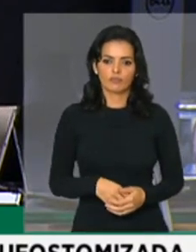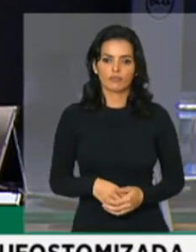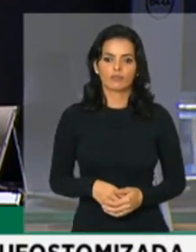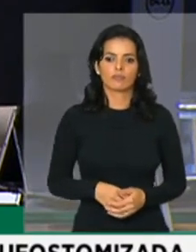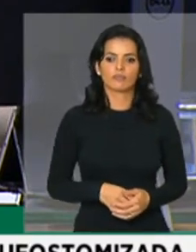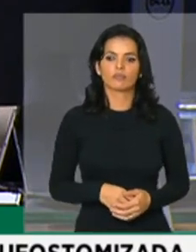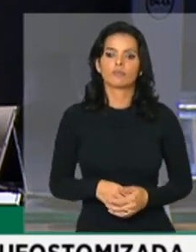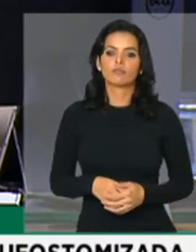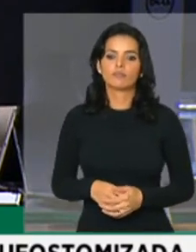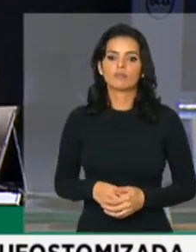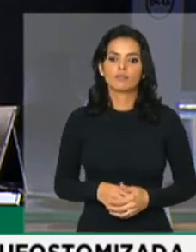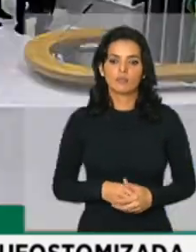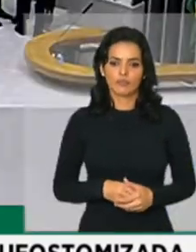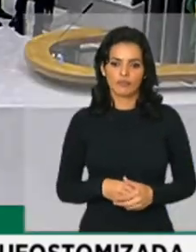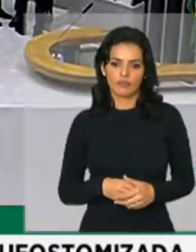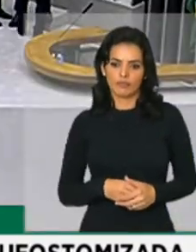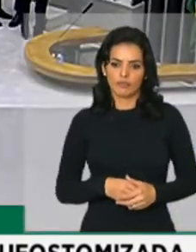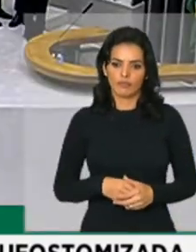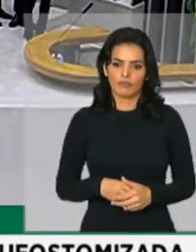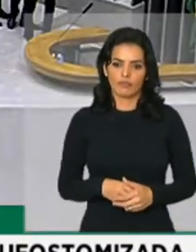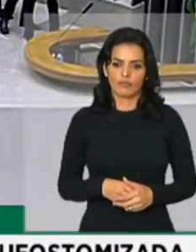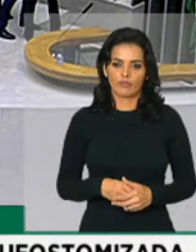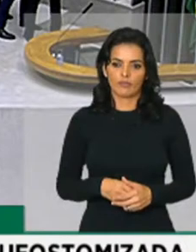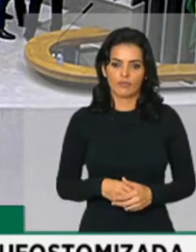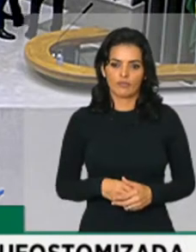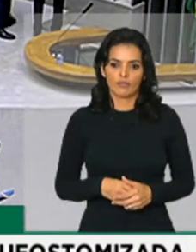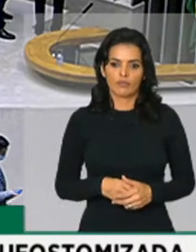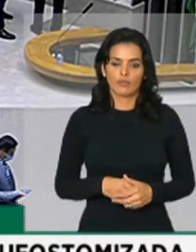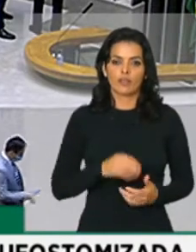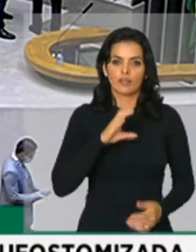[PRESIDENTE]: COMO ORIENTA O PV? [DEPUTADO]: PRESIDENTE PV ORIENTA SIM AO ENCERRAMENTO